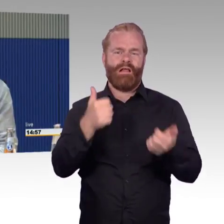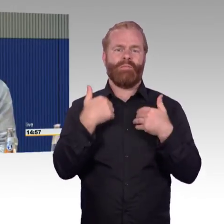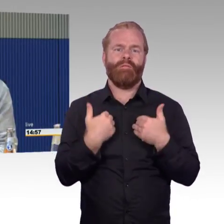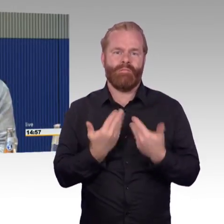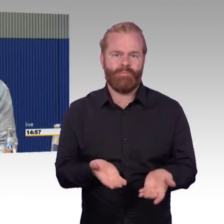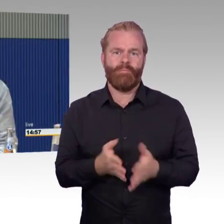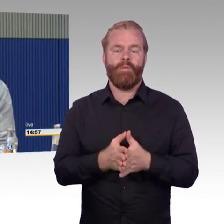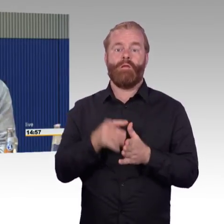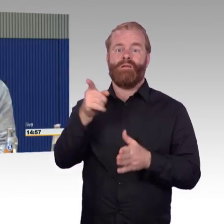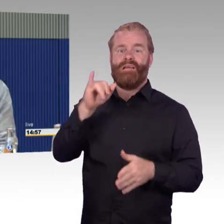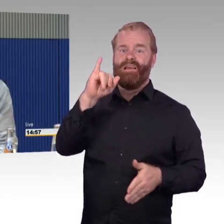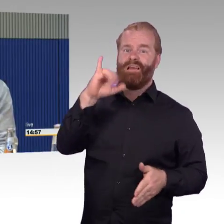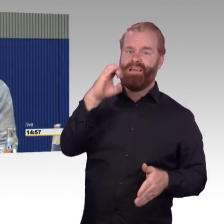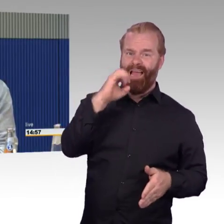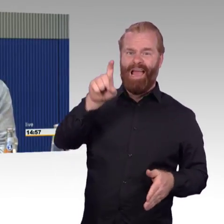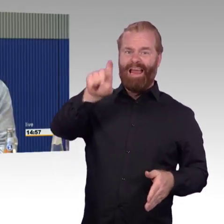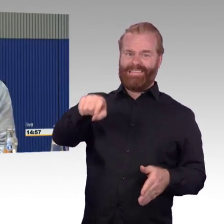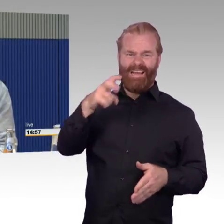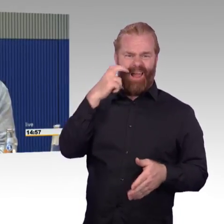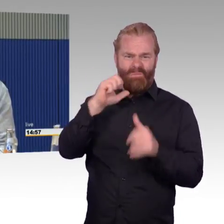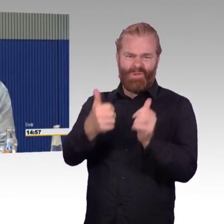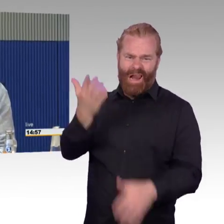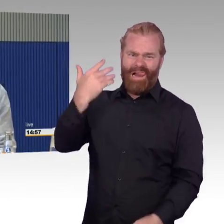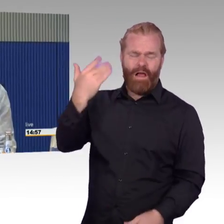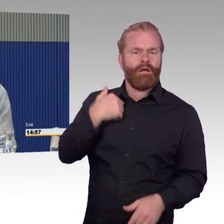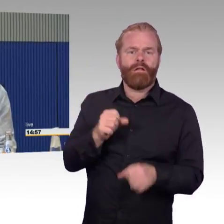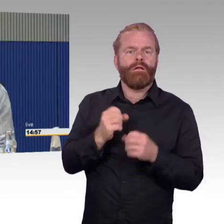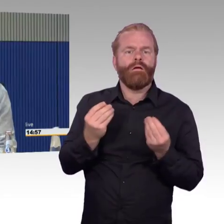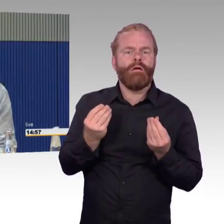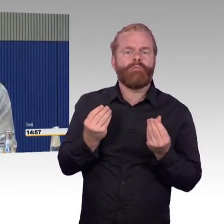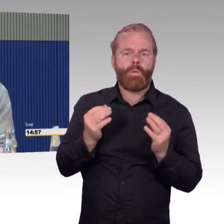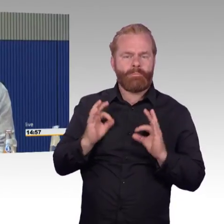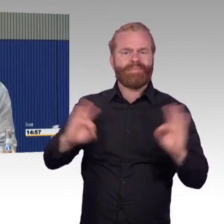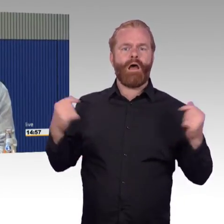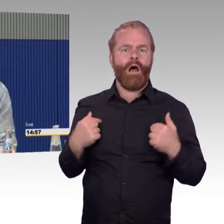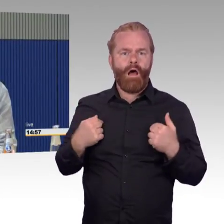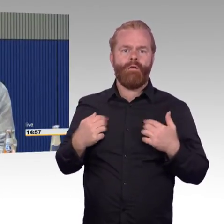Ich kann also meine Frau guten Gewissens nicht in einem Zug transportieren lassen, weil ich nicht weiß,